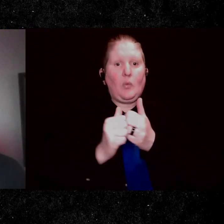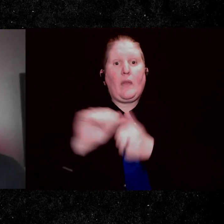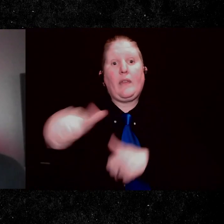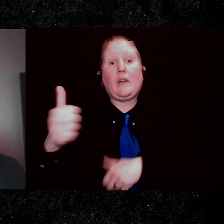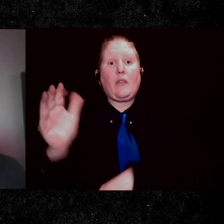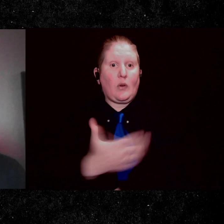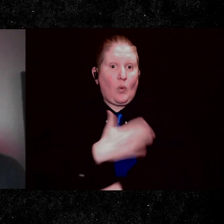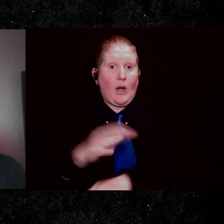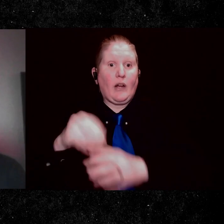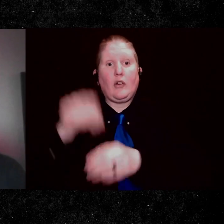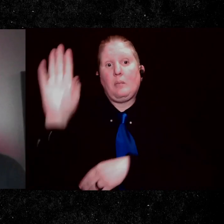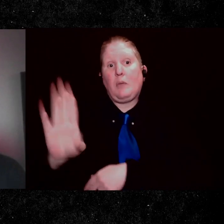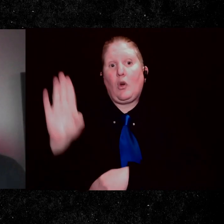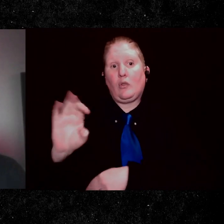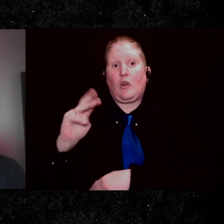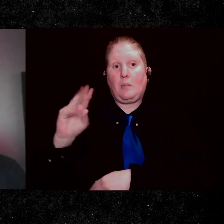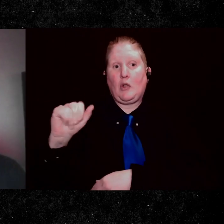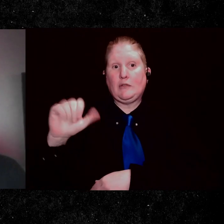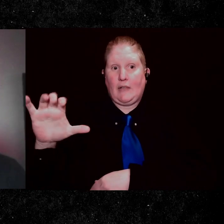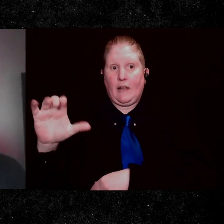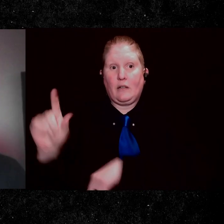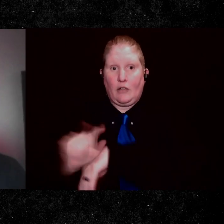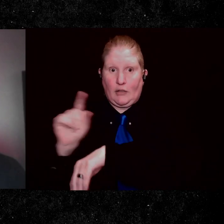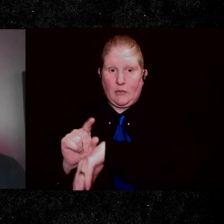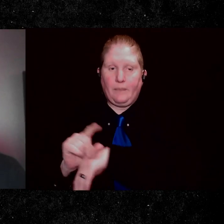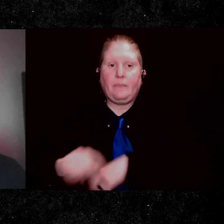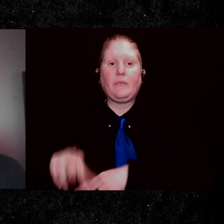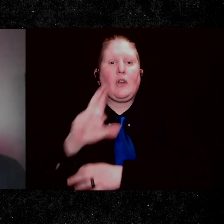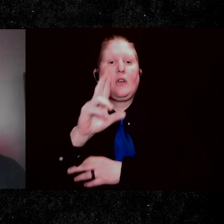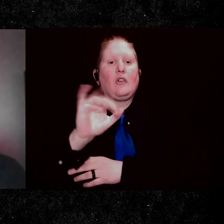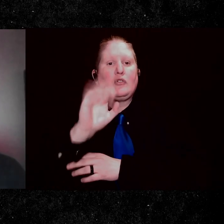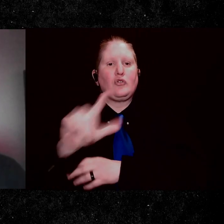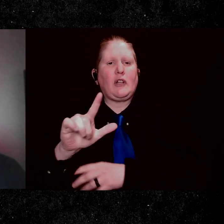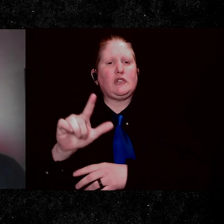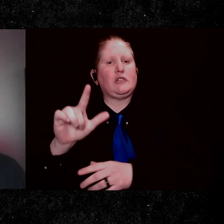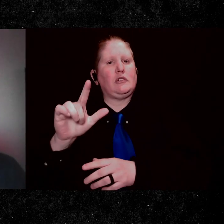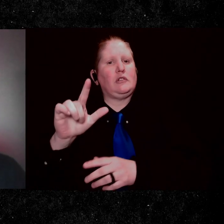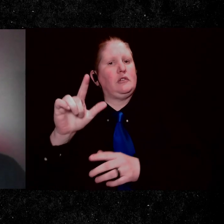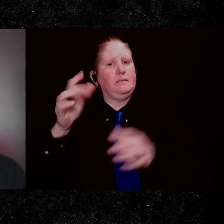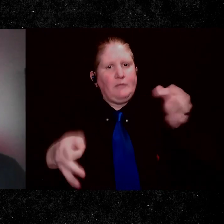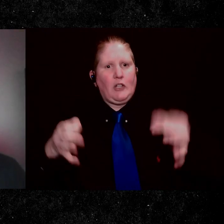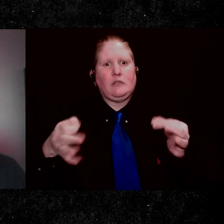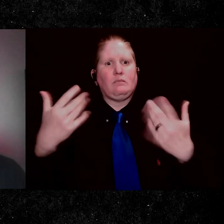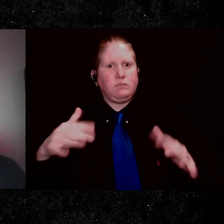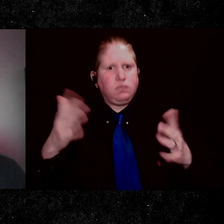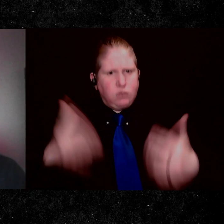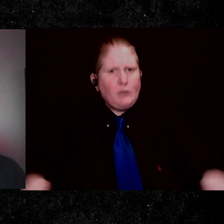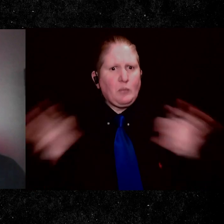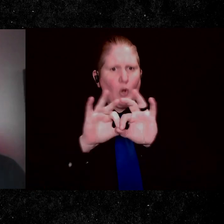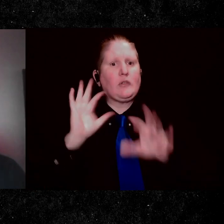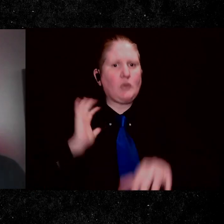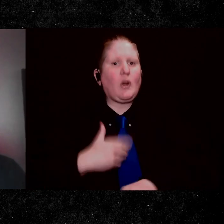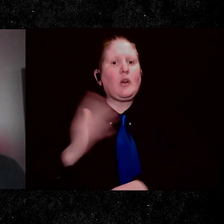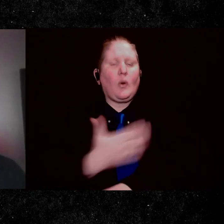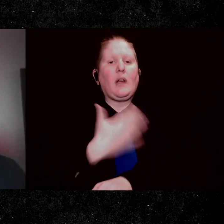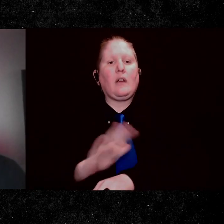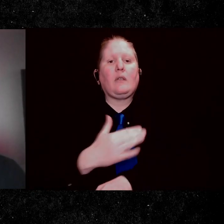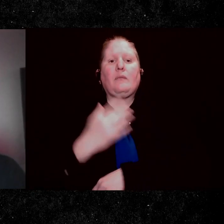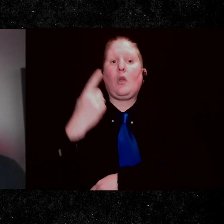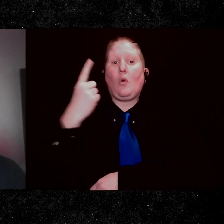con el coro Mosaic Gospel aquí en Boulder. La justicia racial es clave en nuestra misión como curso y así nos emocionamos mucho por una de las canciones